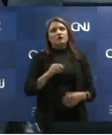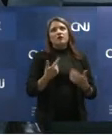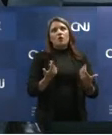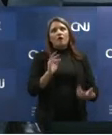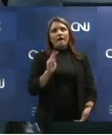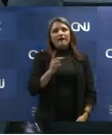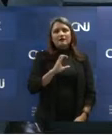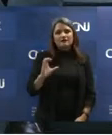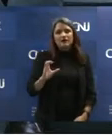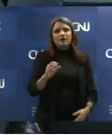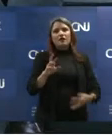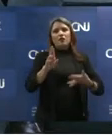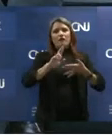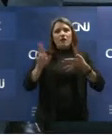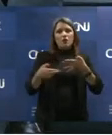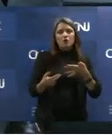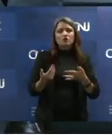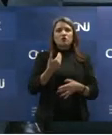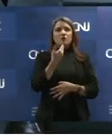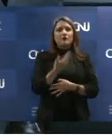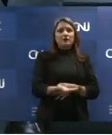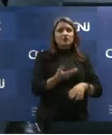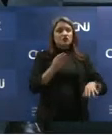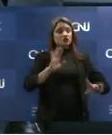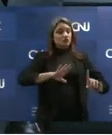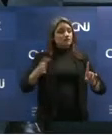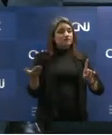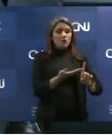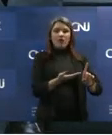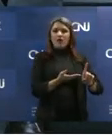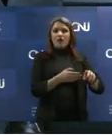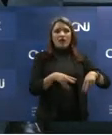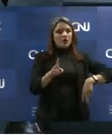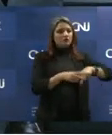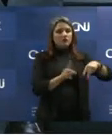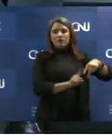ordenando fosse o réu imediatamente posto em liberdade. Destaques.